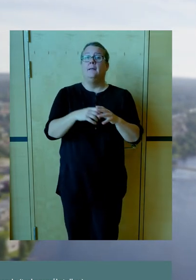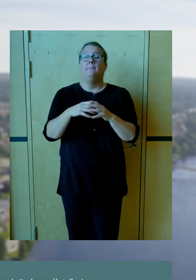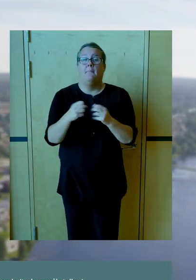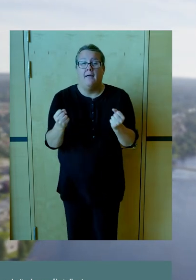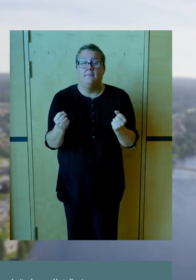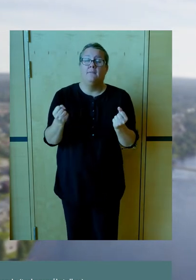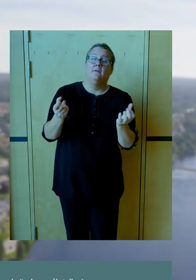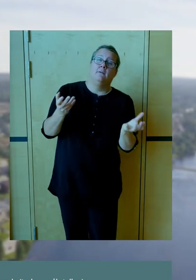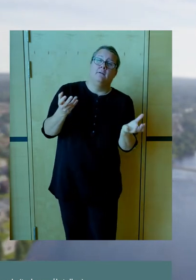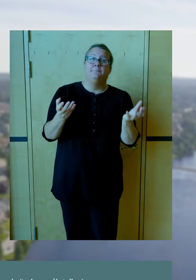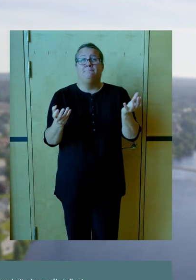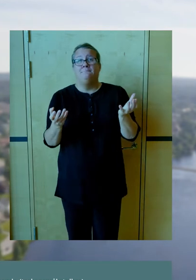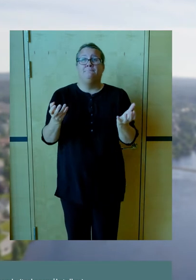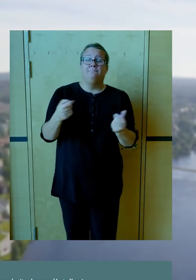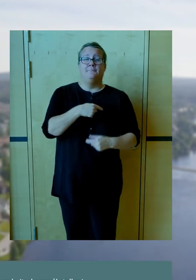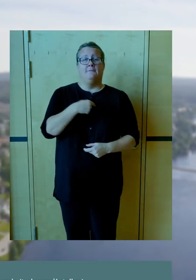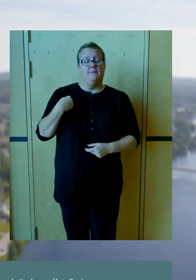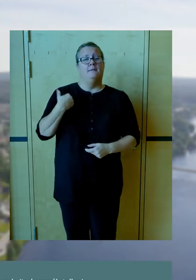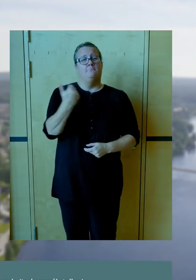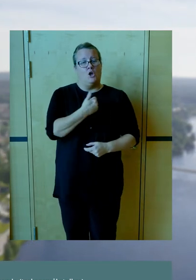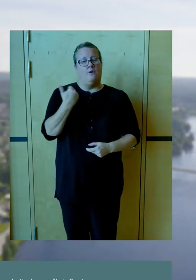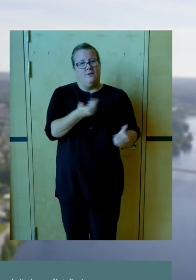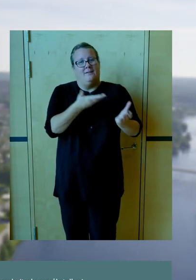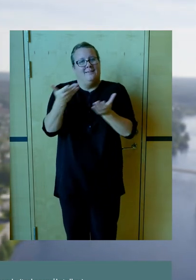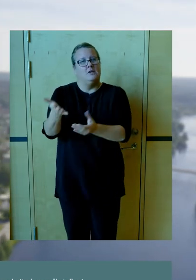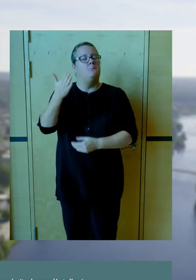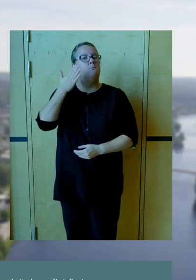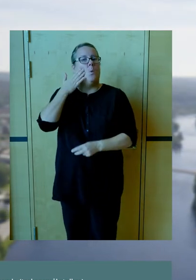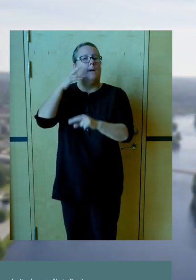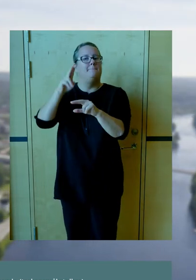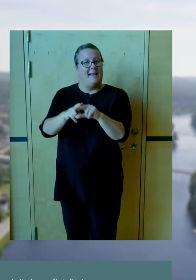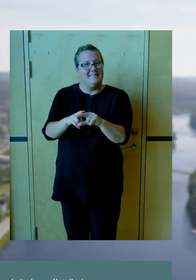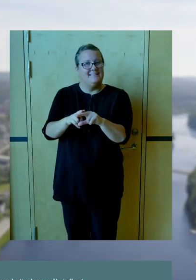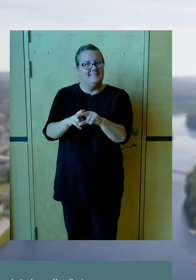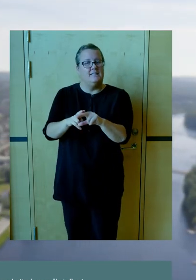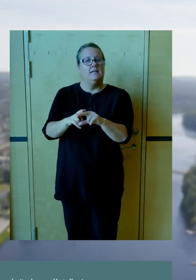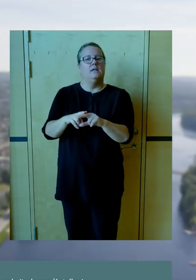Vi måste alltså tillhandahålla boenden Där Hemtjänsten